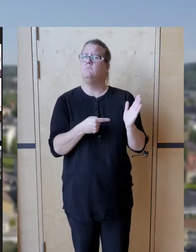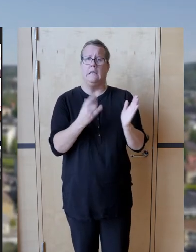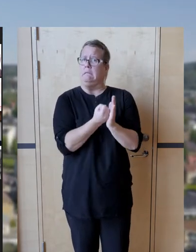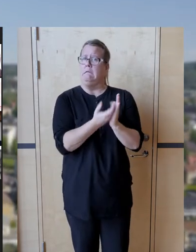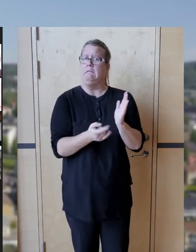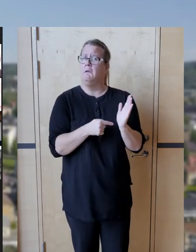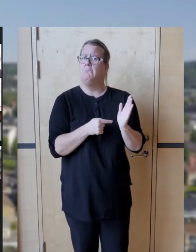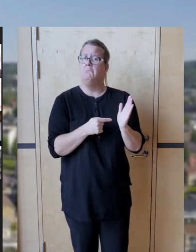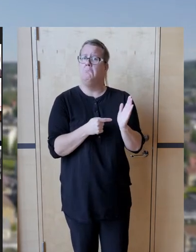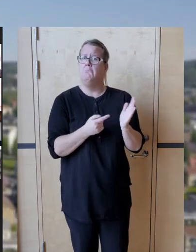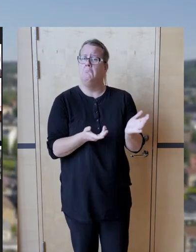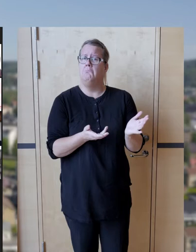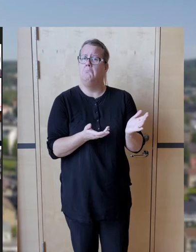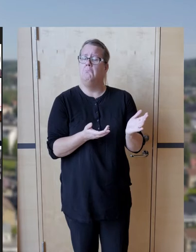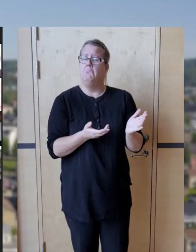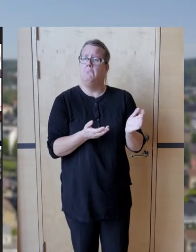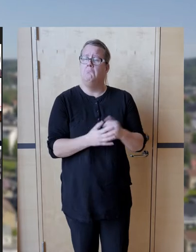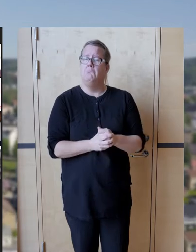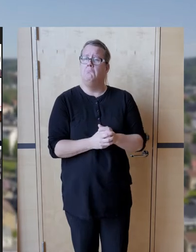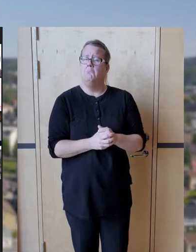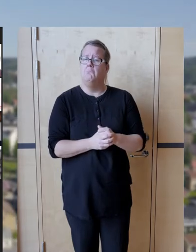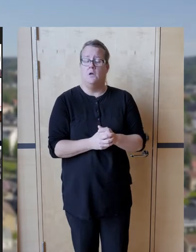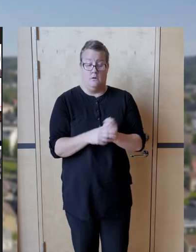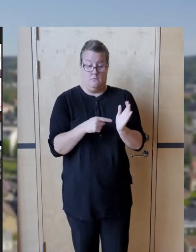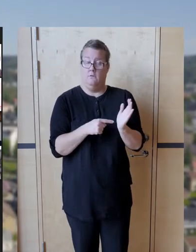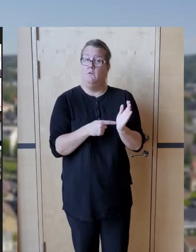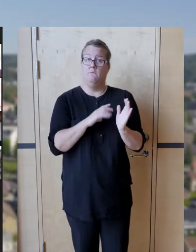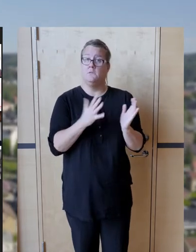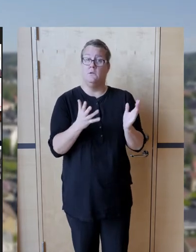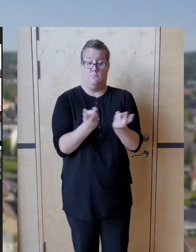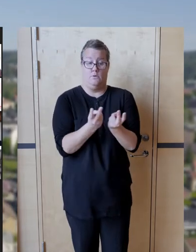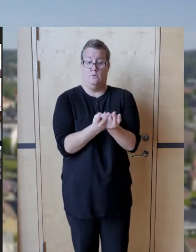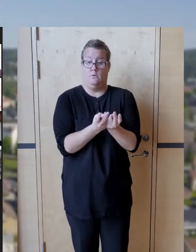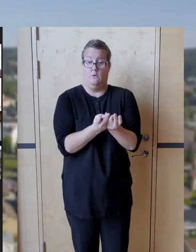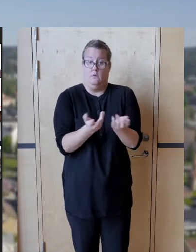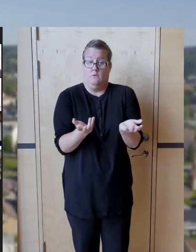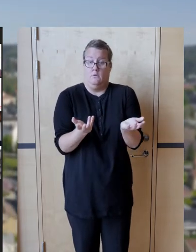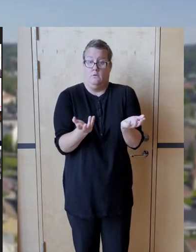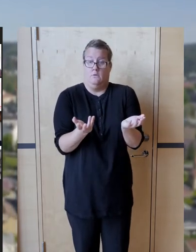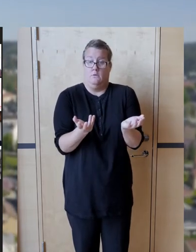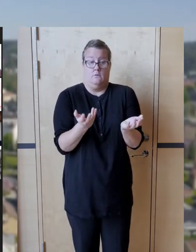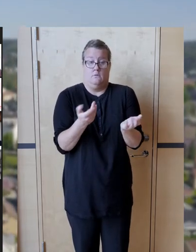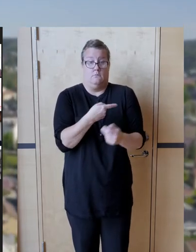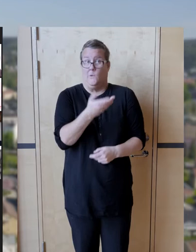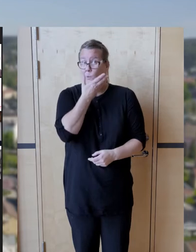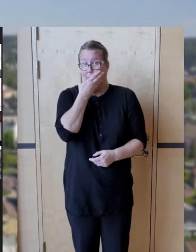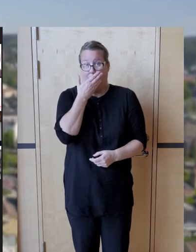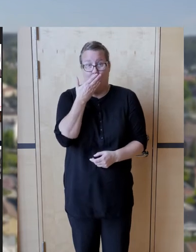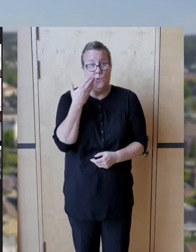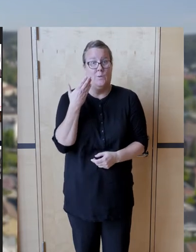Uddebo Borde väl betyda att man gör inte alls Har tanken att få in Boende